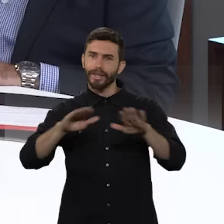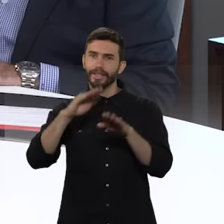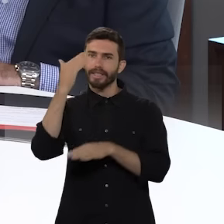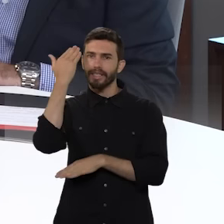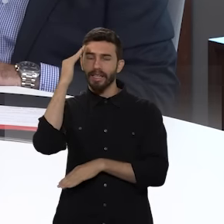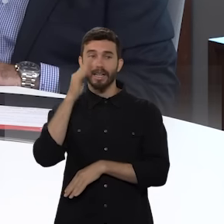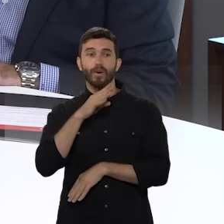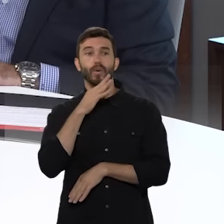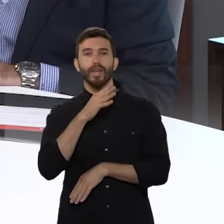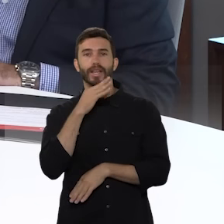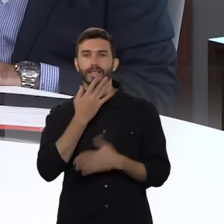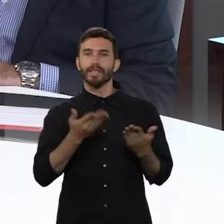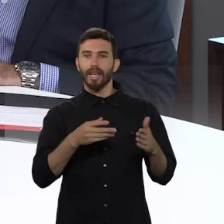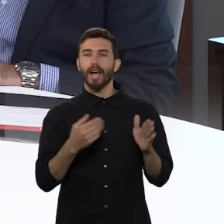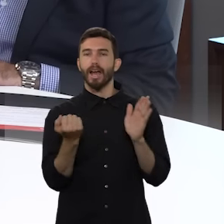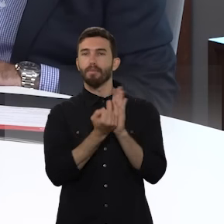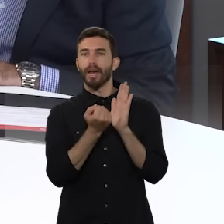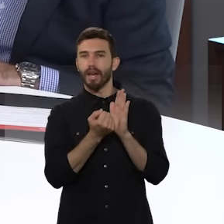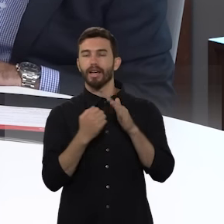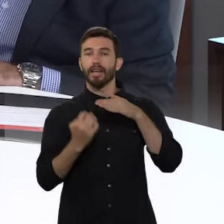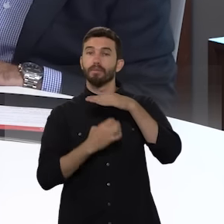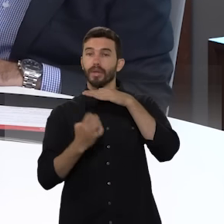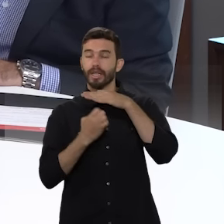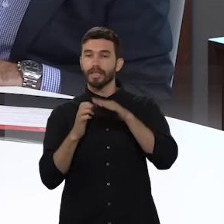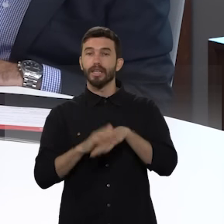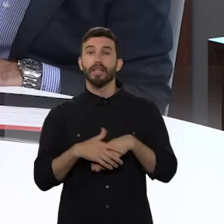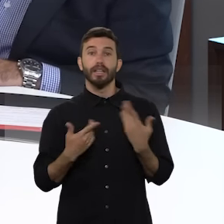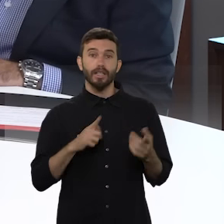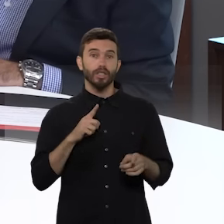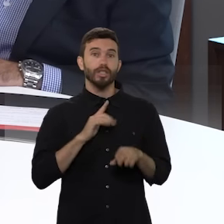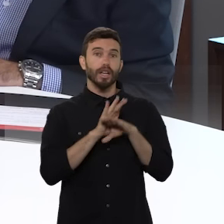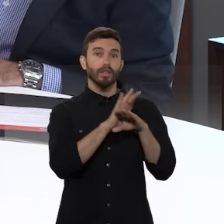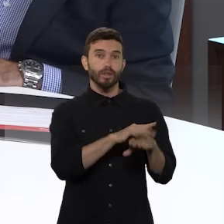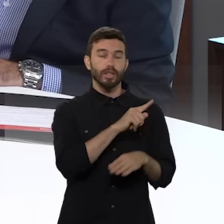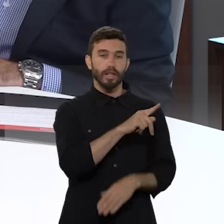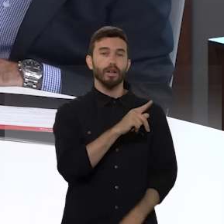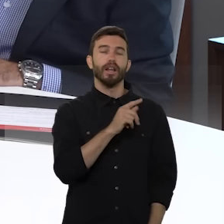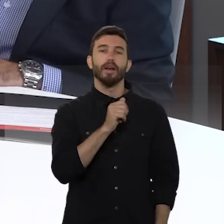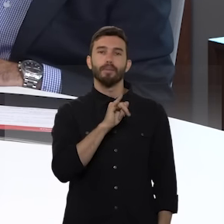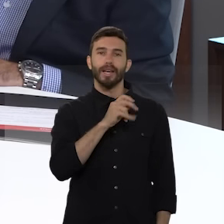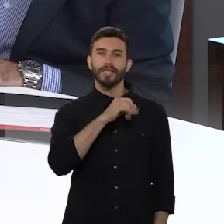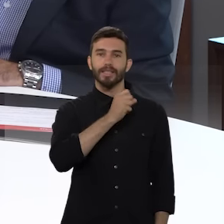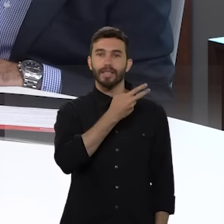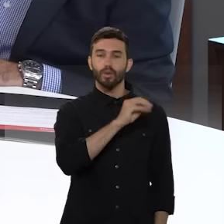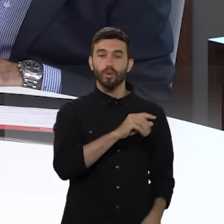é algo bem gratificante, nós temos o Paysandu, nós também patrocinamos lá no Pará uma festa